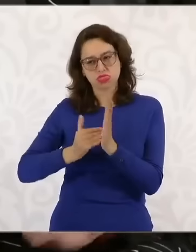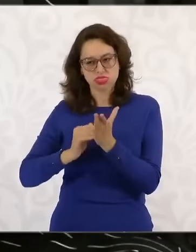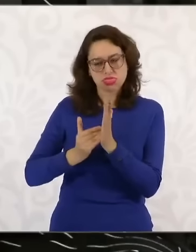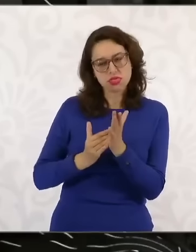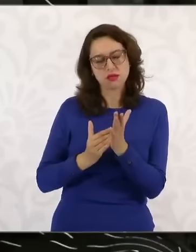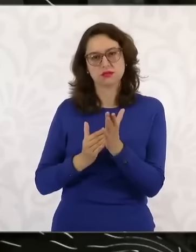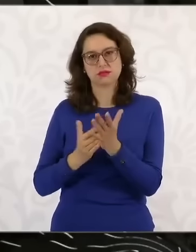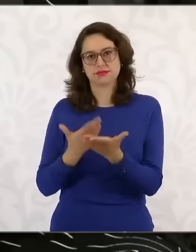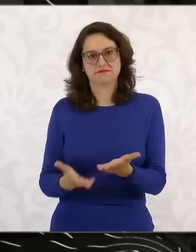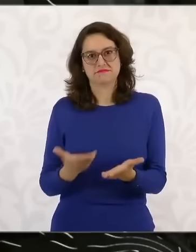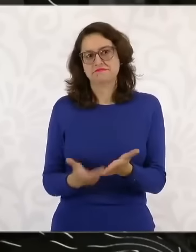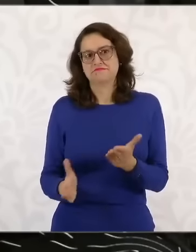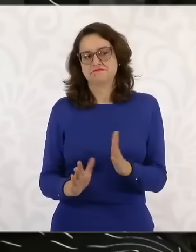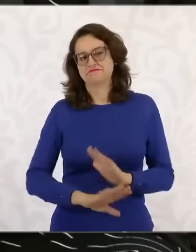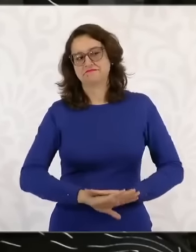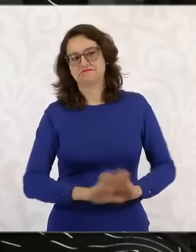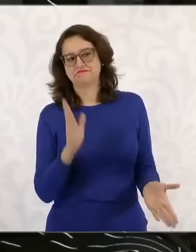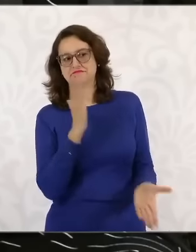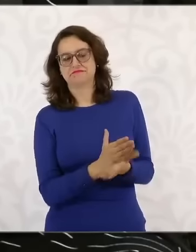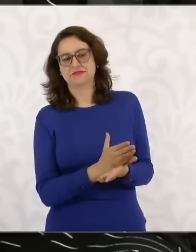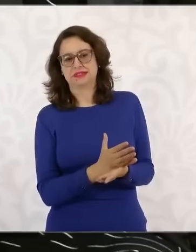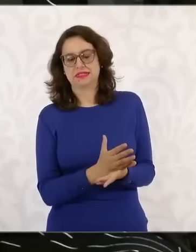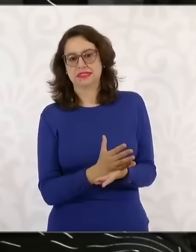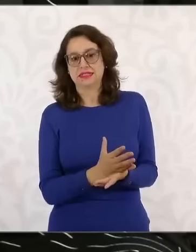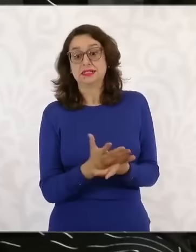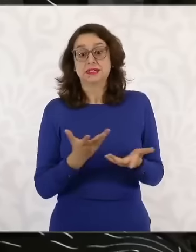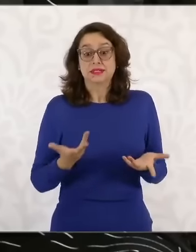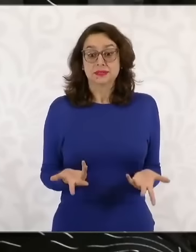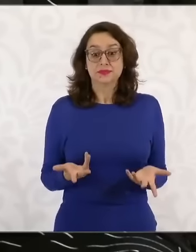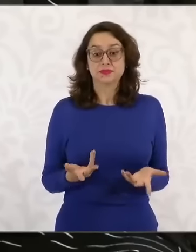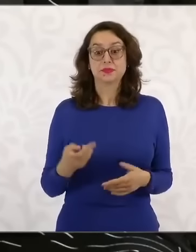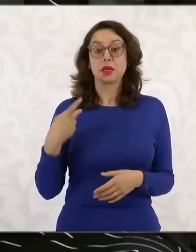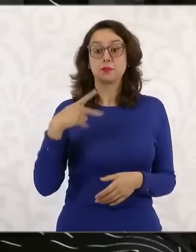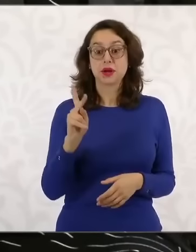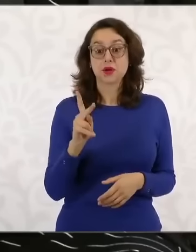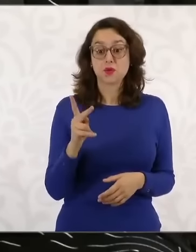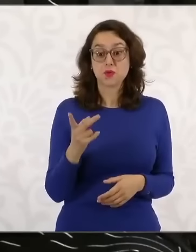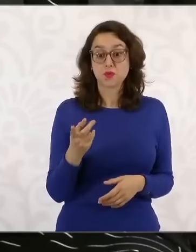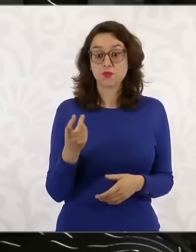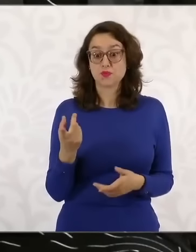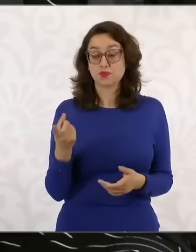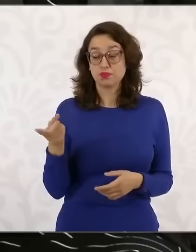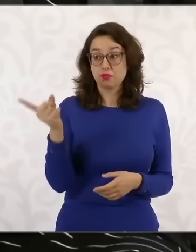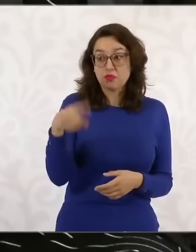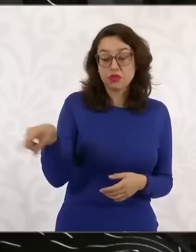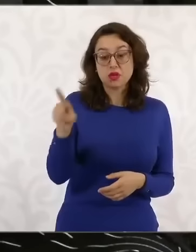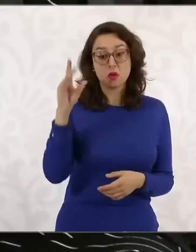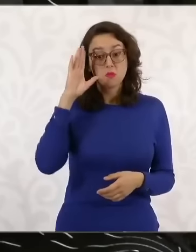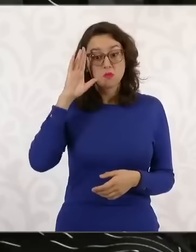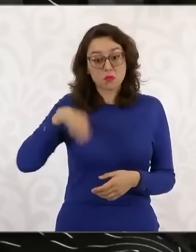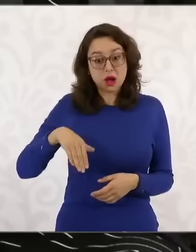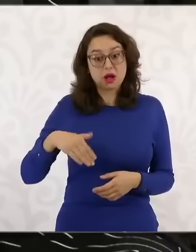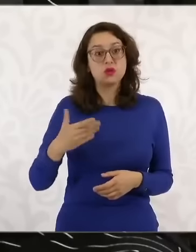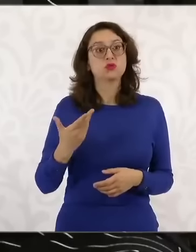¿Cómo se cómo este eh cómo se podrá proceder contra aquellos jueces que precisamente eh